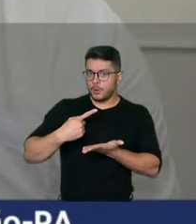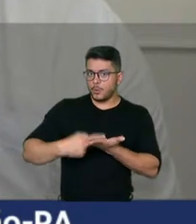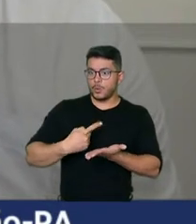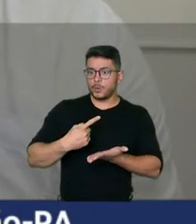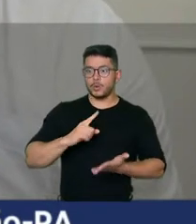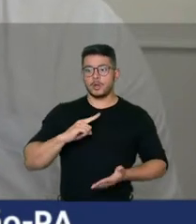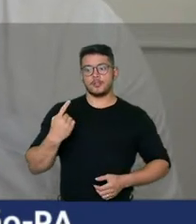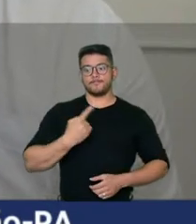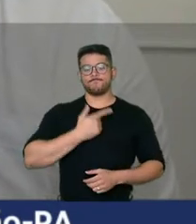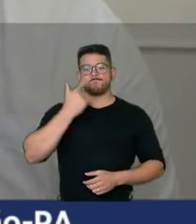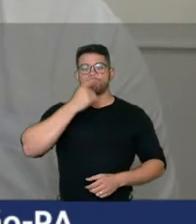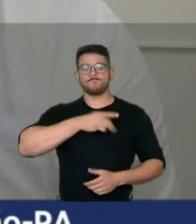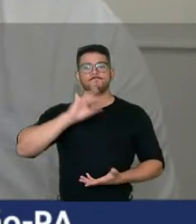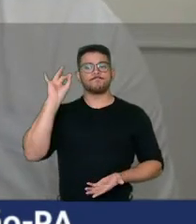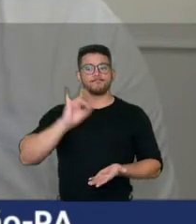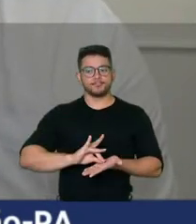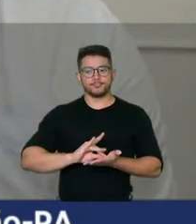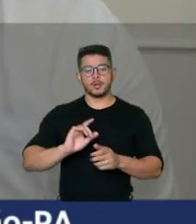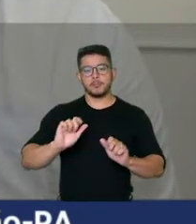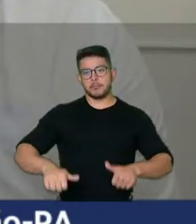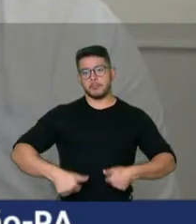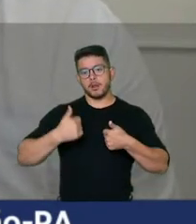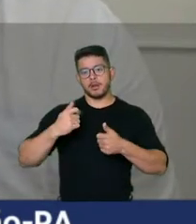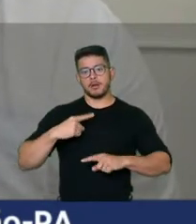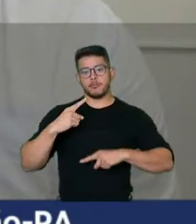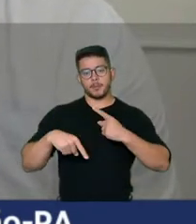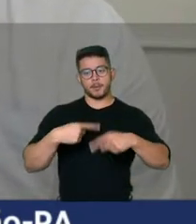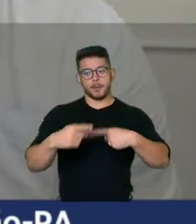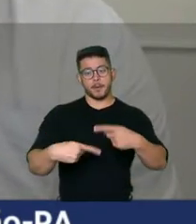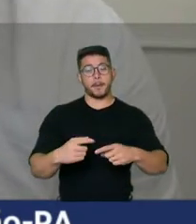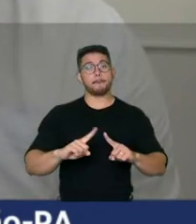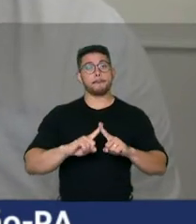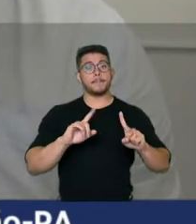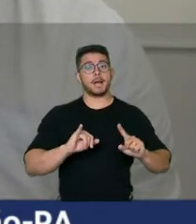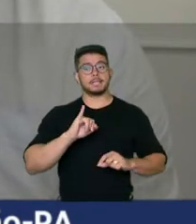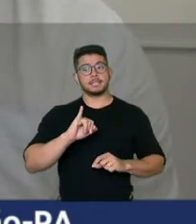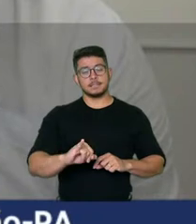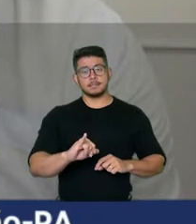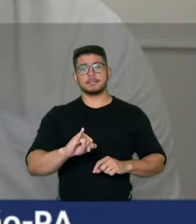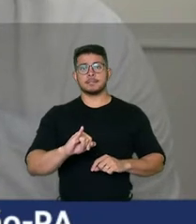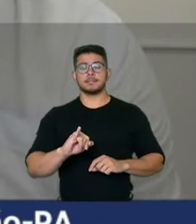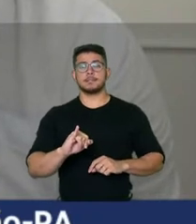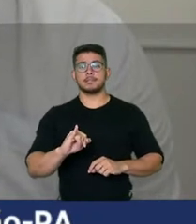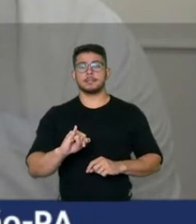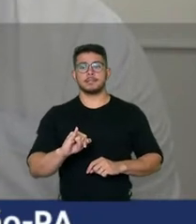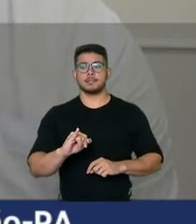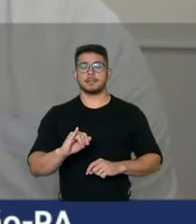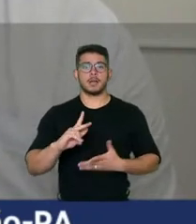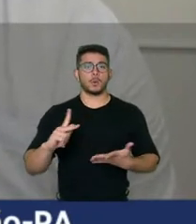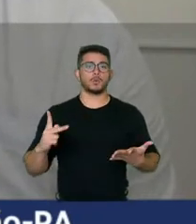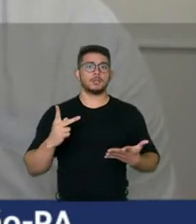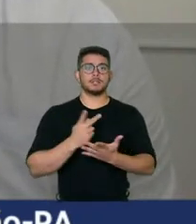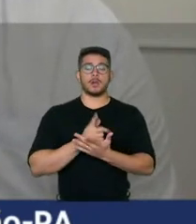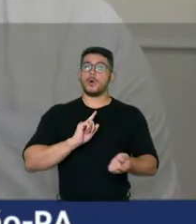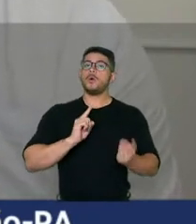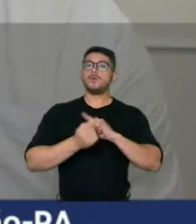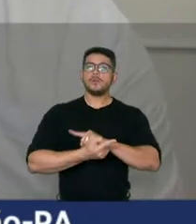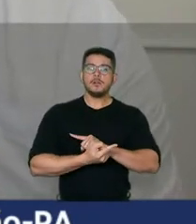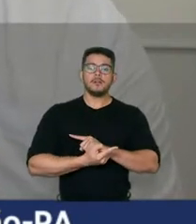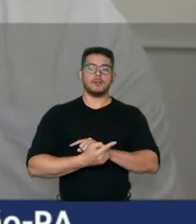SE... QUE SE ESSE ACORDO FOR CUMPRIDO... NÓS VAMOS AVANÇ AR... TENHO TAMBÉM A CONVICÇÃO DE QUE O PRESIDENTE ARTHUR LIRA VAI